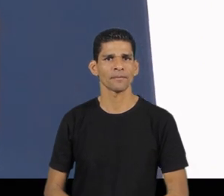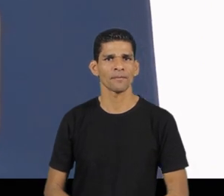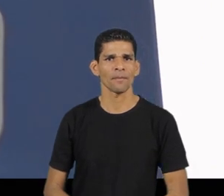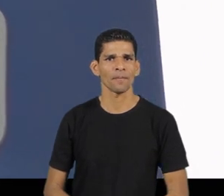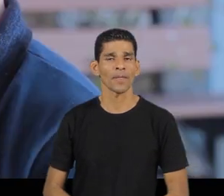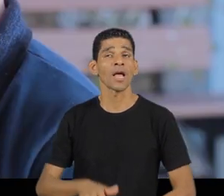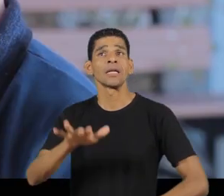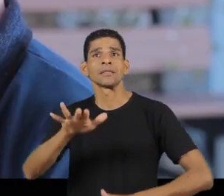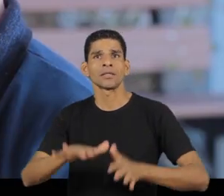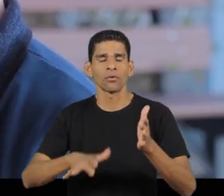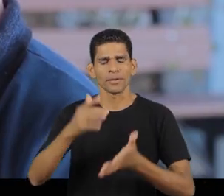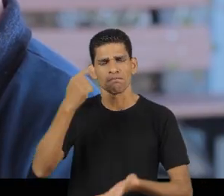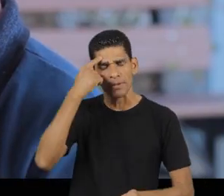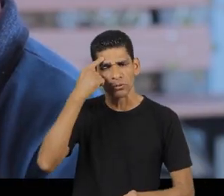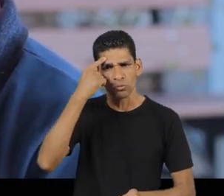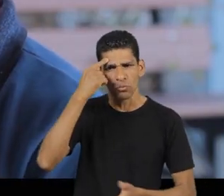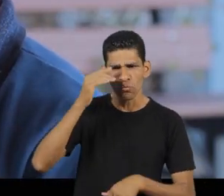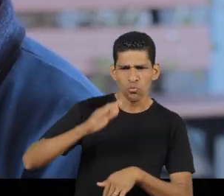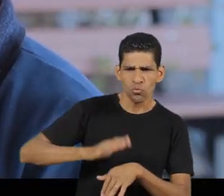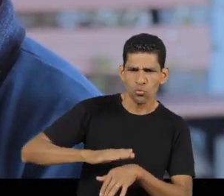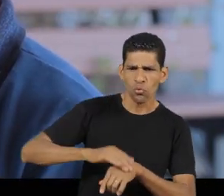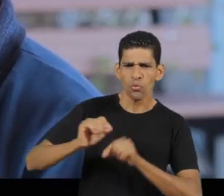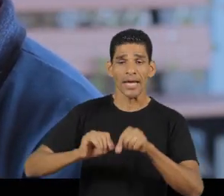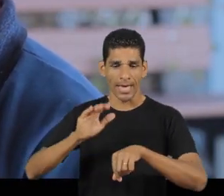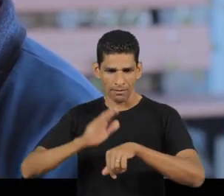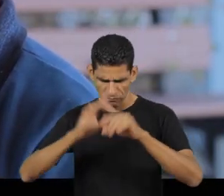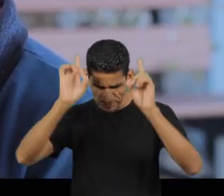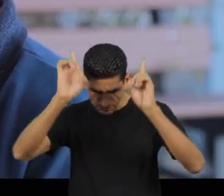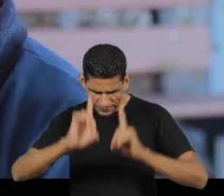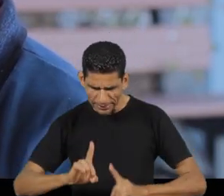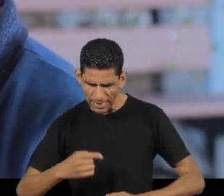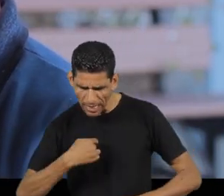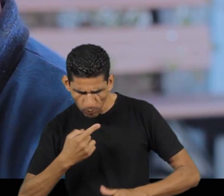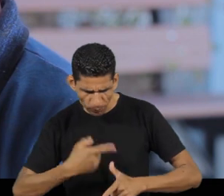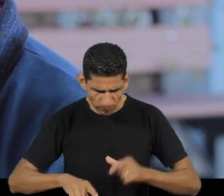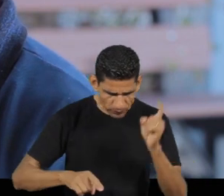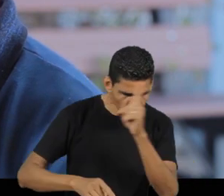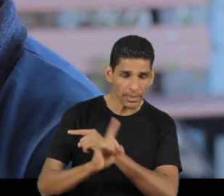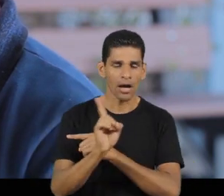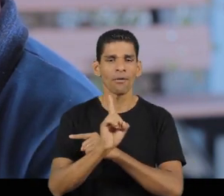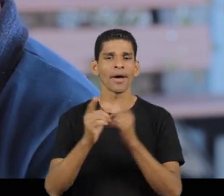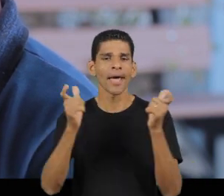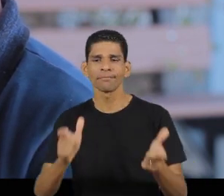pessoas com deficiência não são resultantes das deficiências que elas